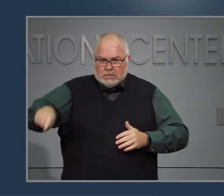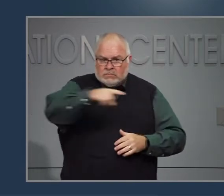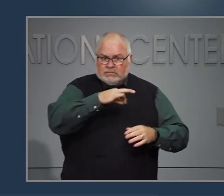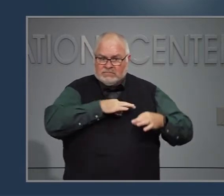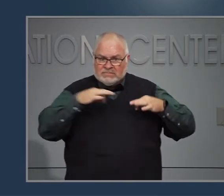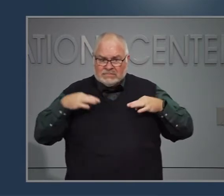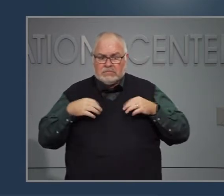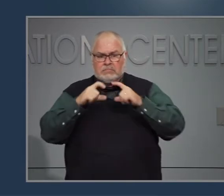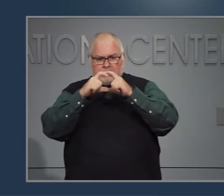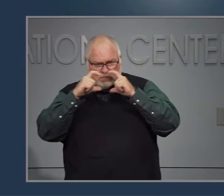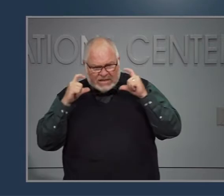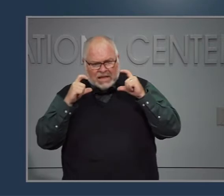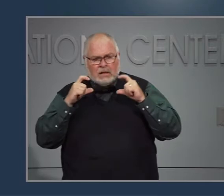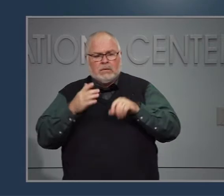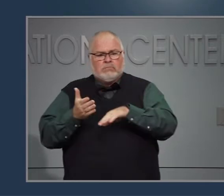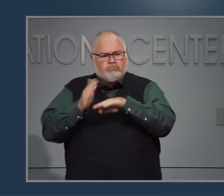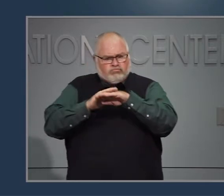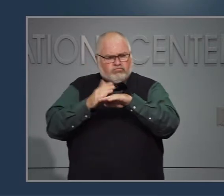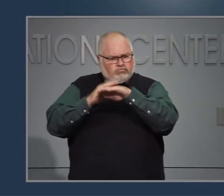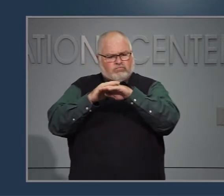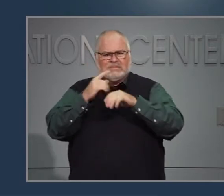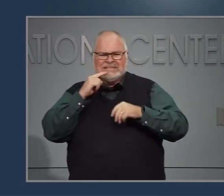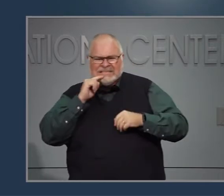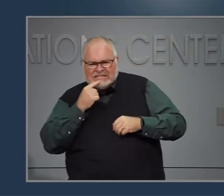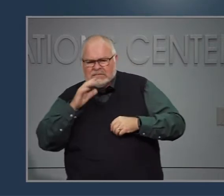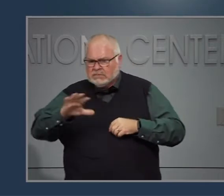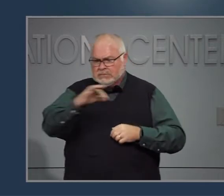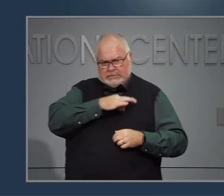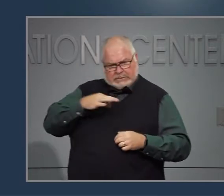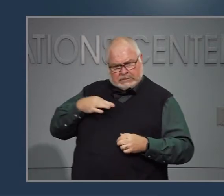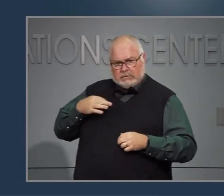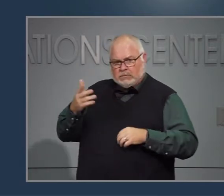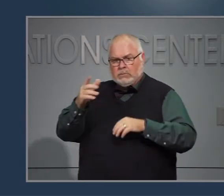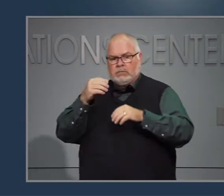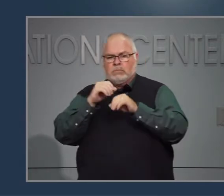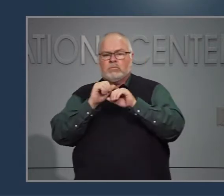capacitación de prevención te personal y administradores limitamos las actividades